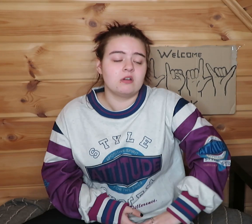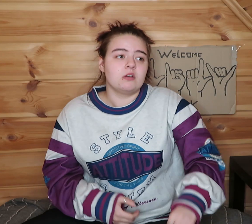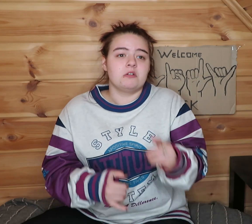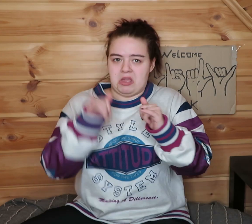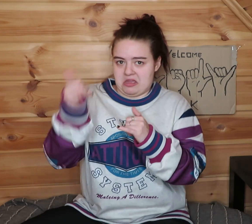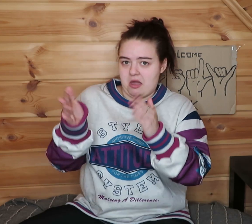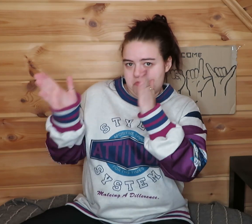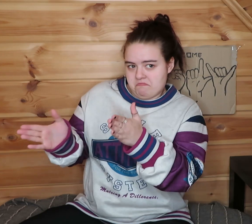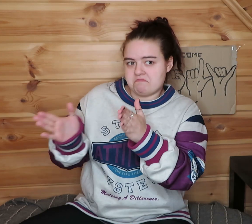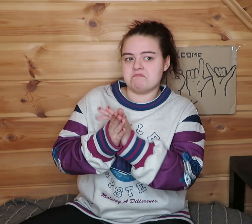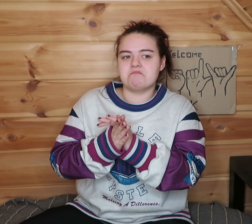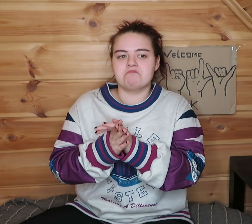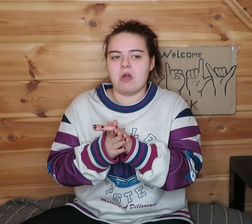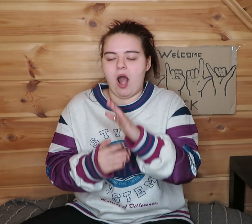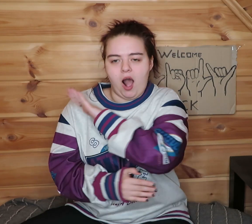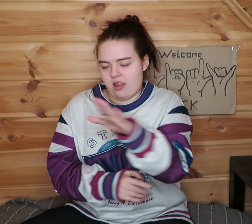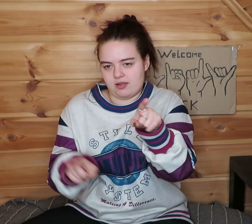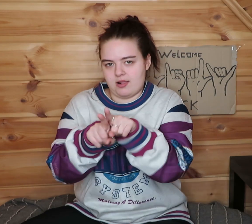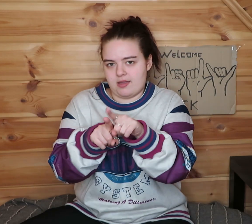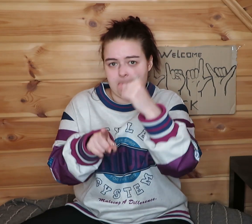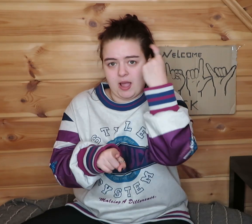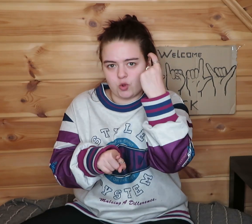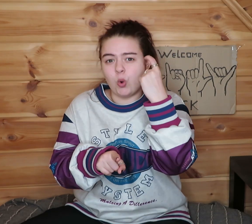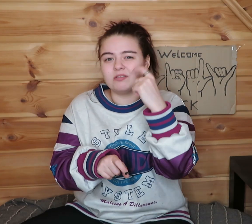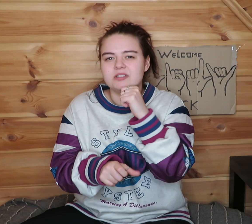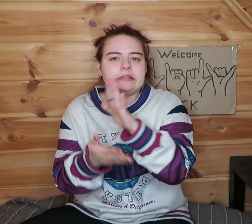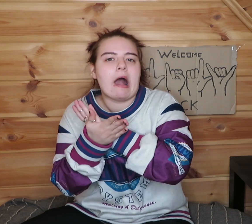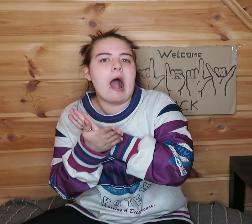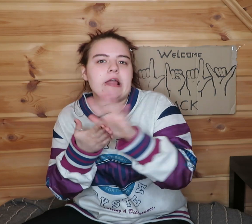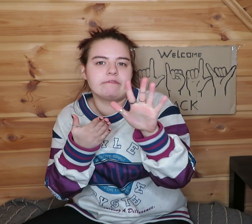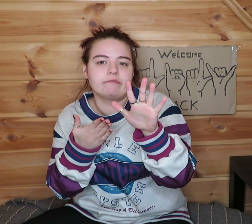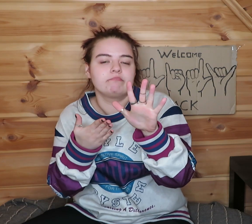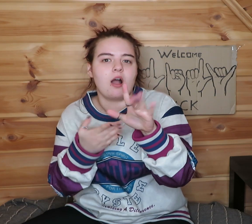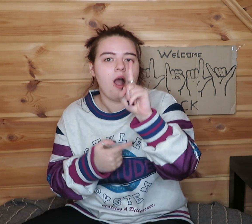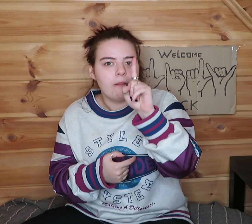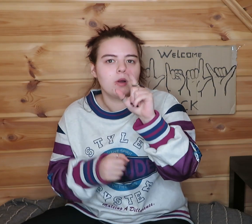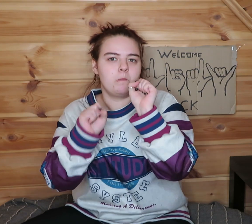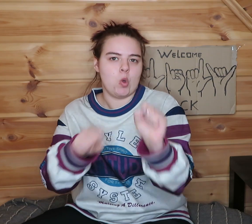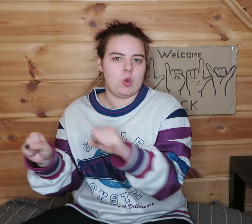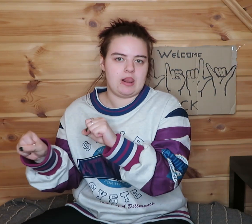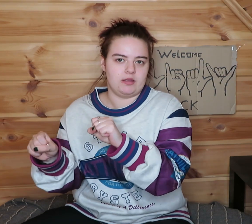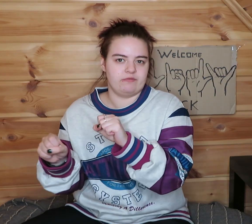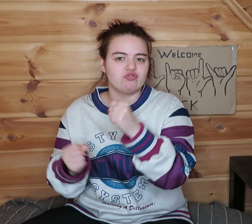Zu den Ja antworten.... Alle sind der gleichen Meinung, dass es nicht so einfach ist, aber durchaus möglich.